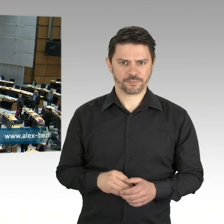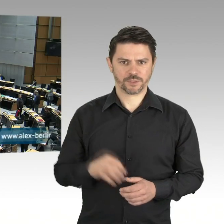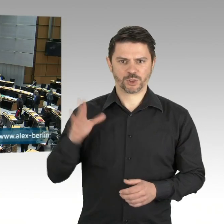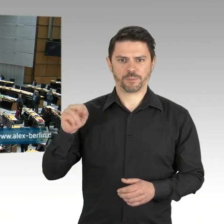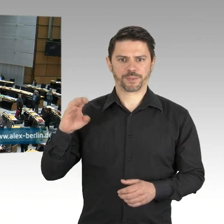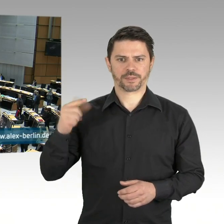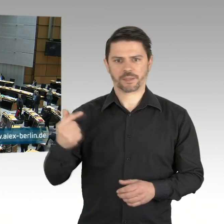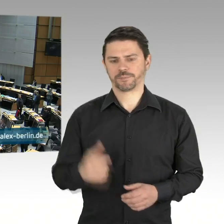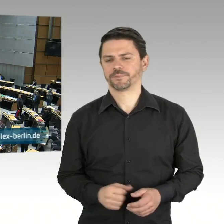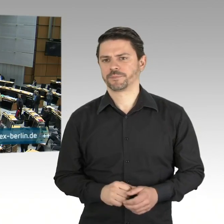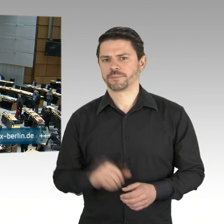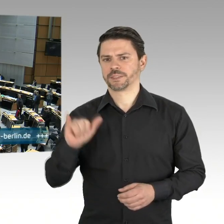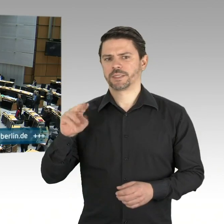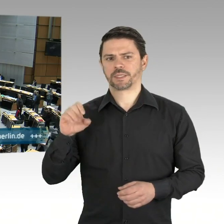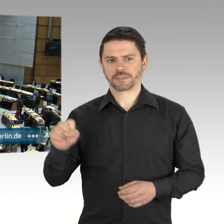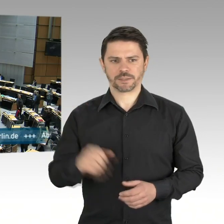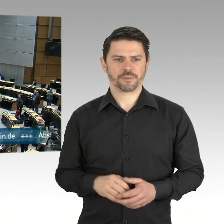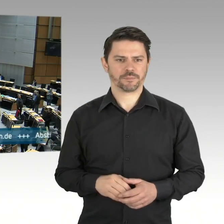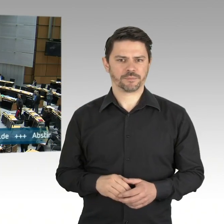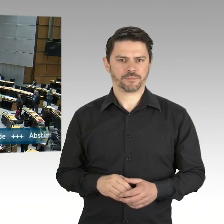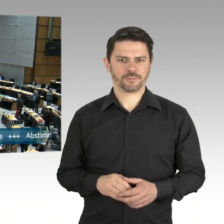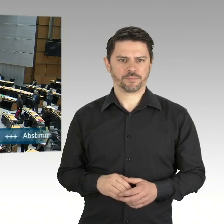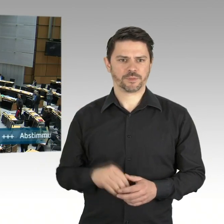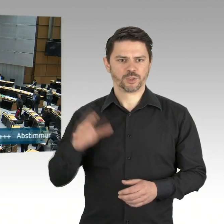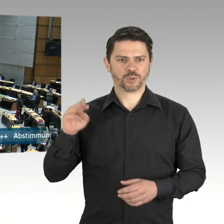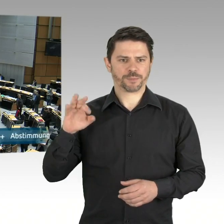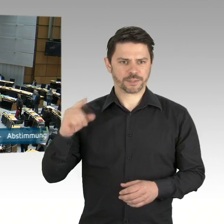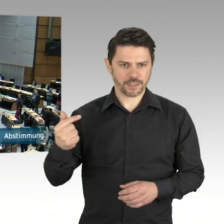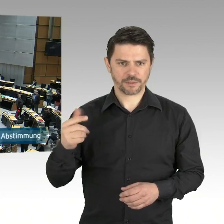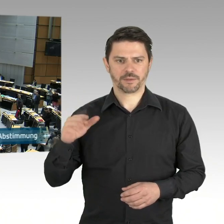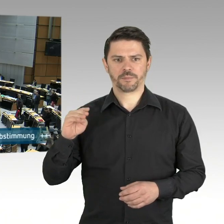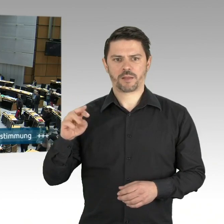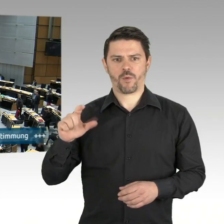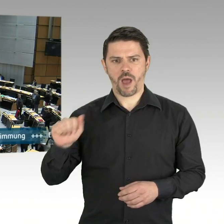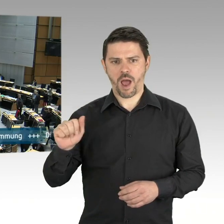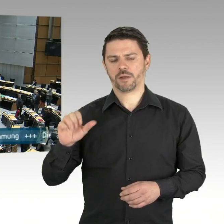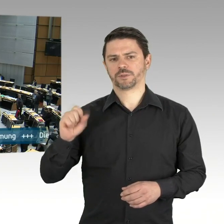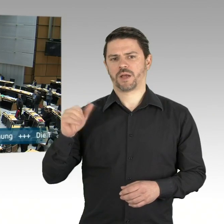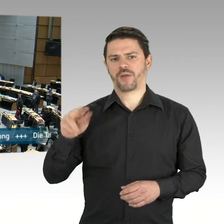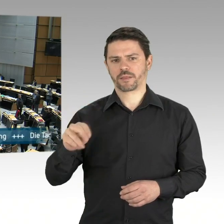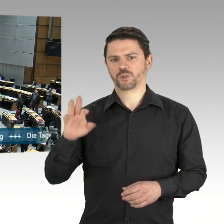Herr Torsten Schneider. Herr Frank Scholtysek. Herr Tino Schopf.